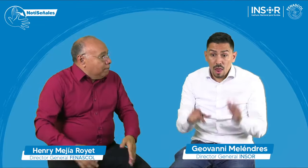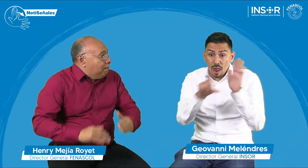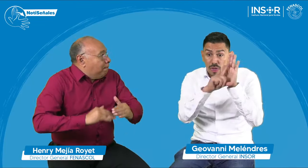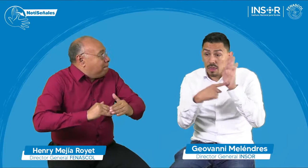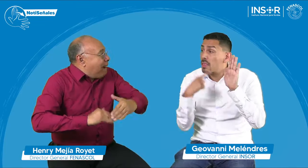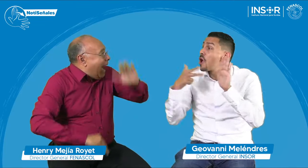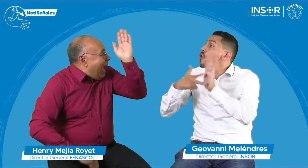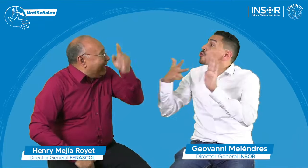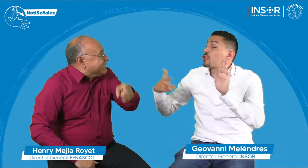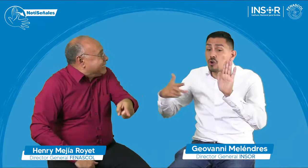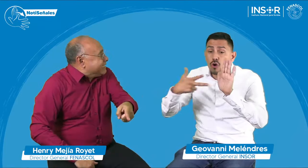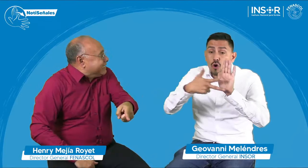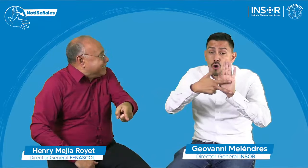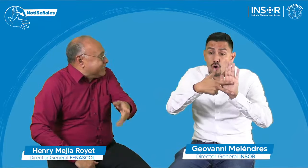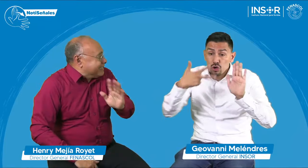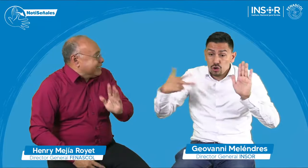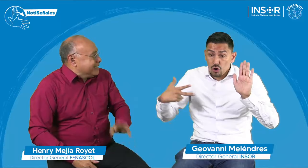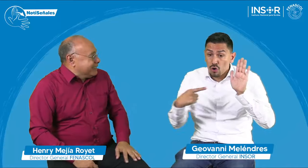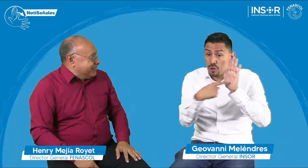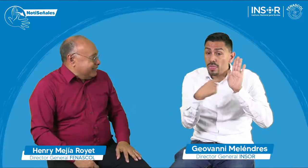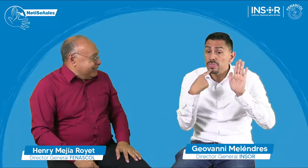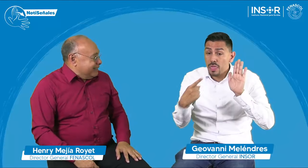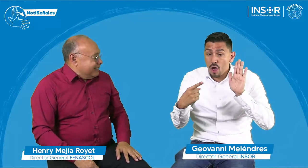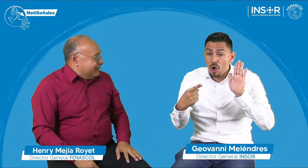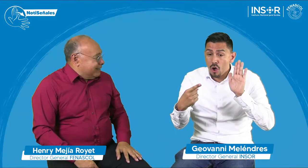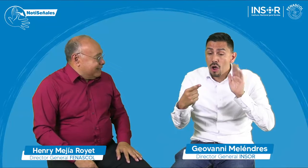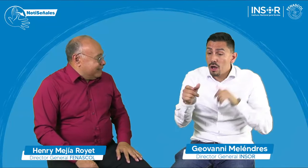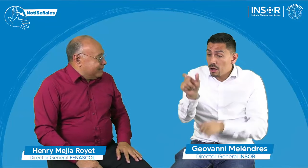piensa es que el INSOR tiene el